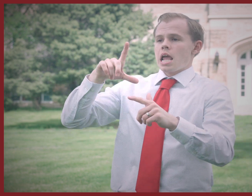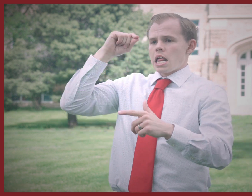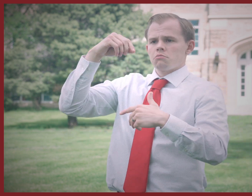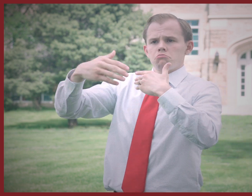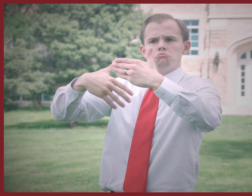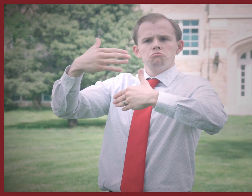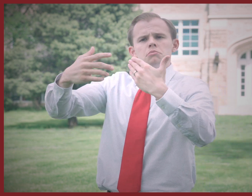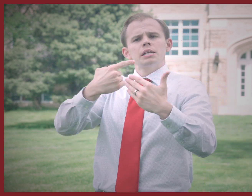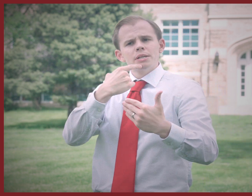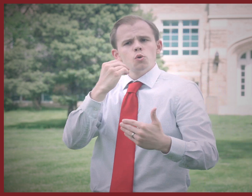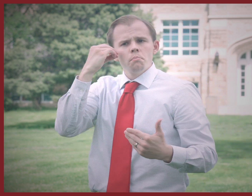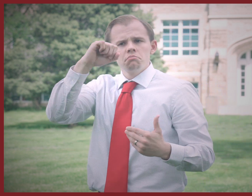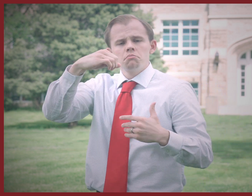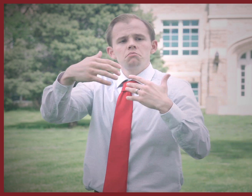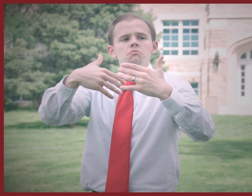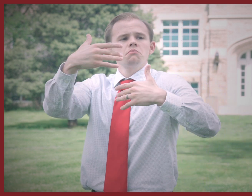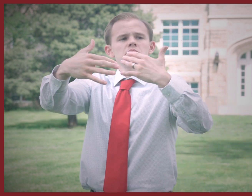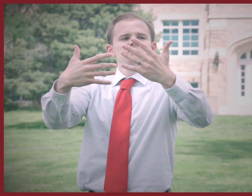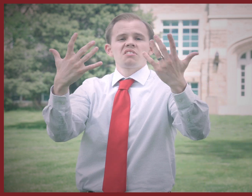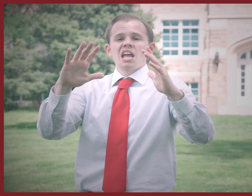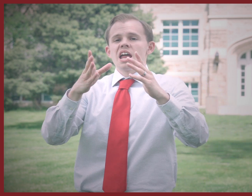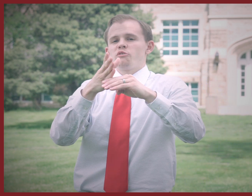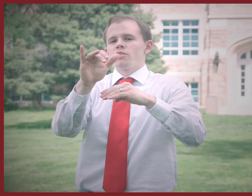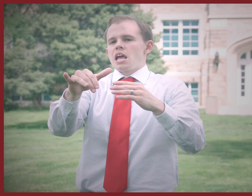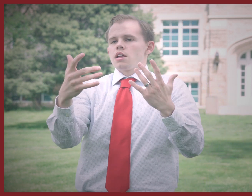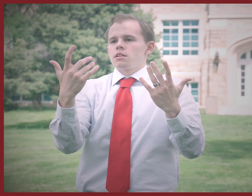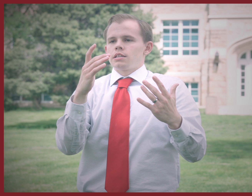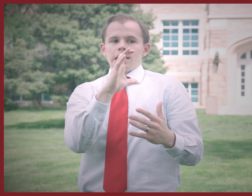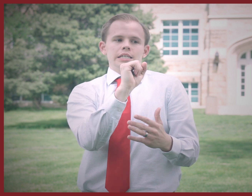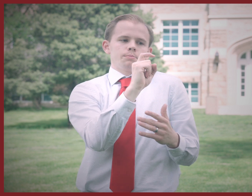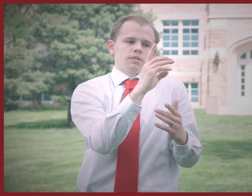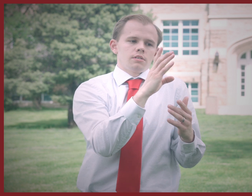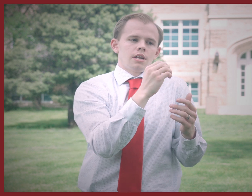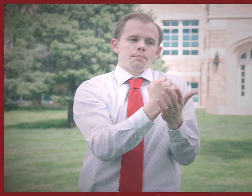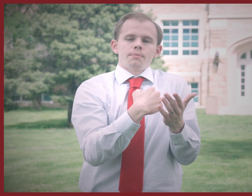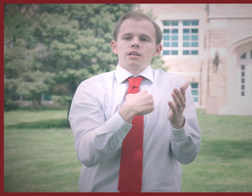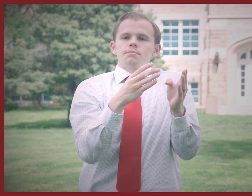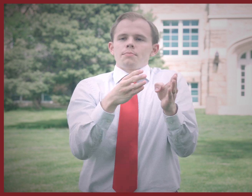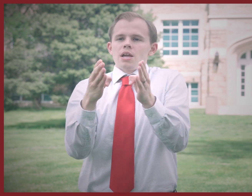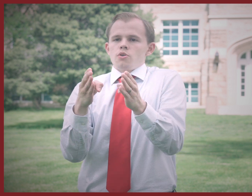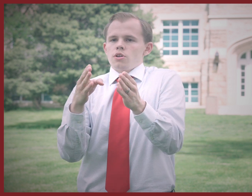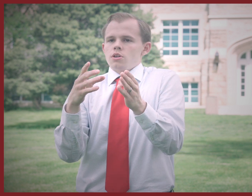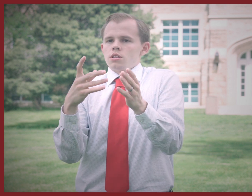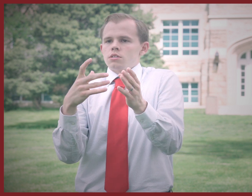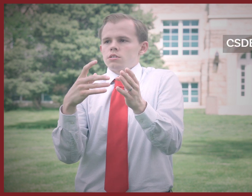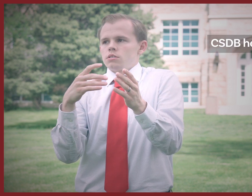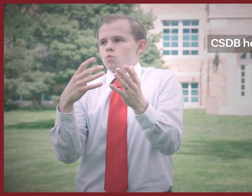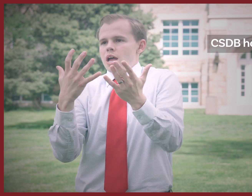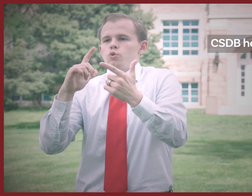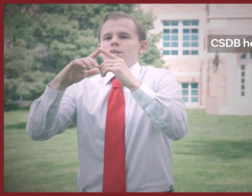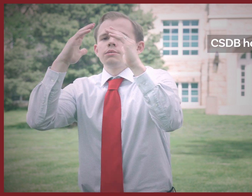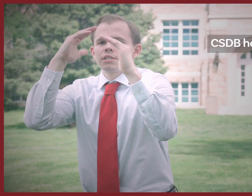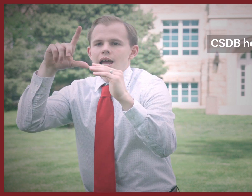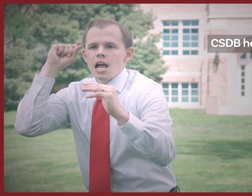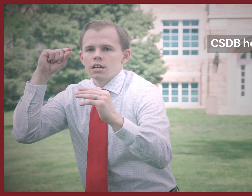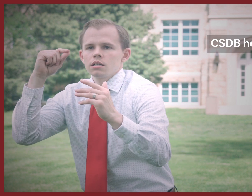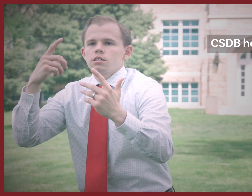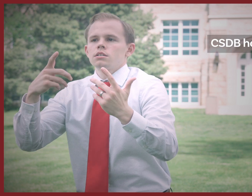pero por fin, me fue bien en Gallaudet. Extrañaba mi hogar, pero CSDB me ayudó a prepararme para